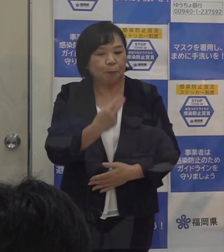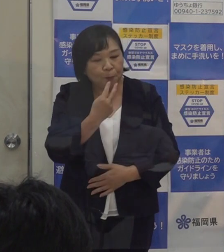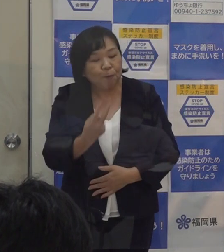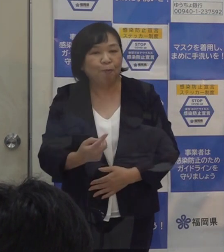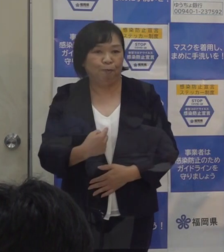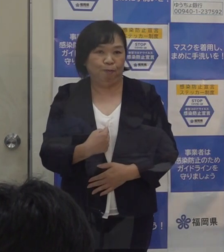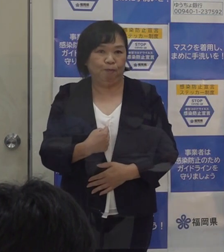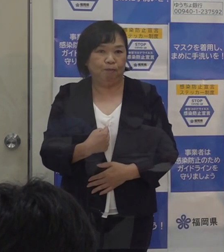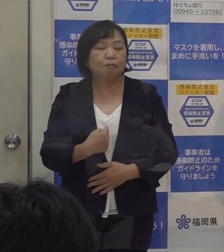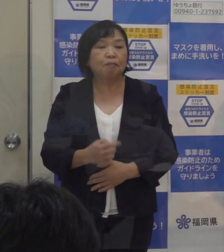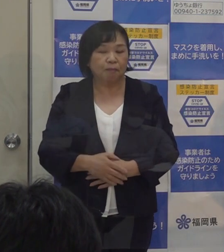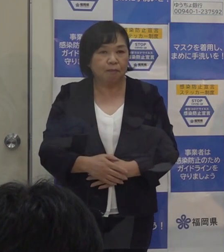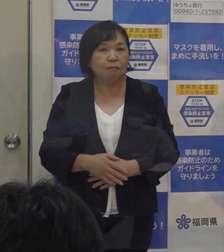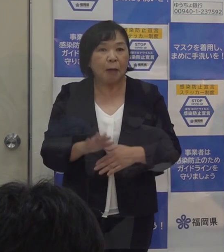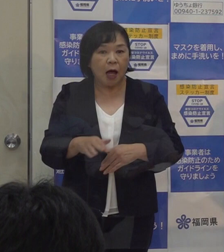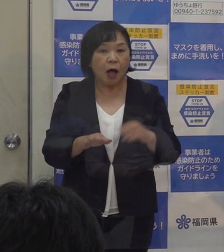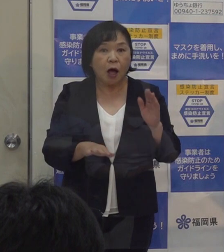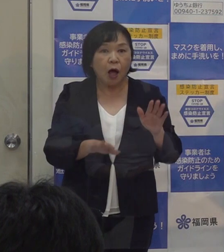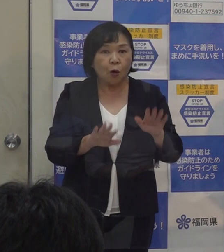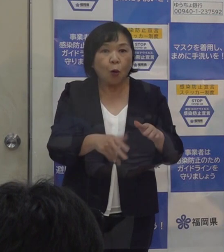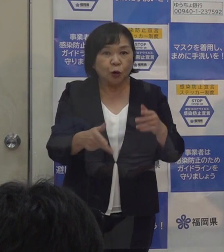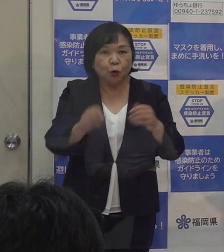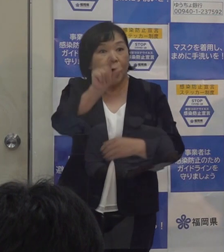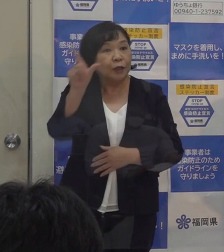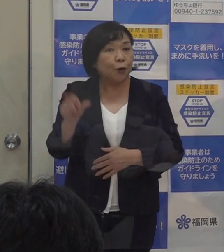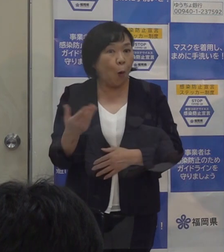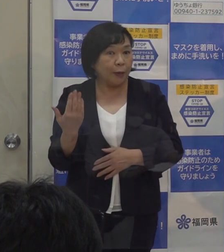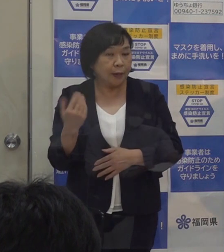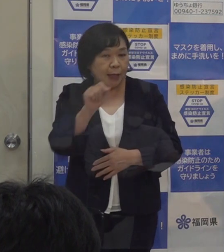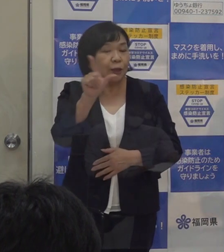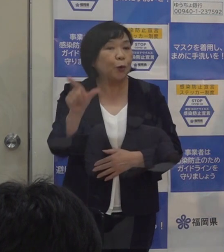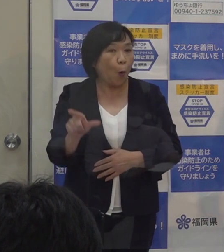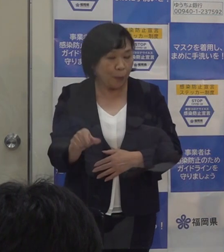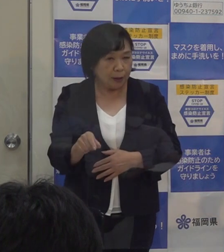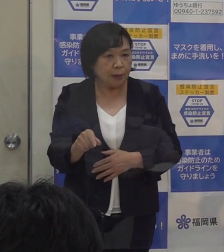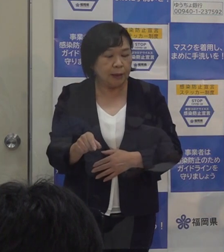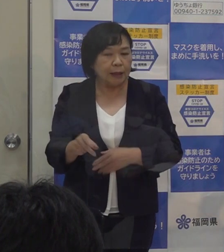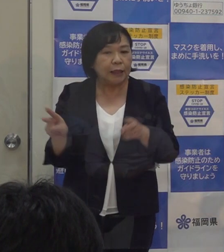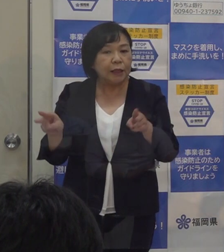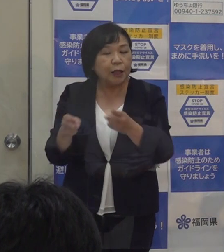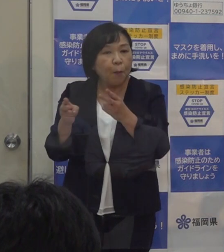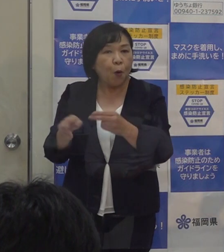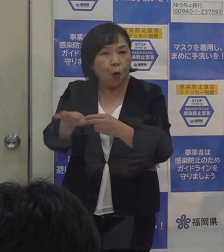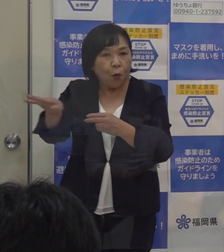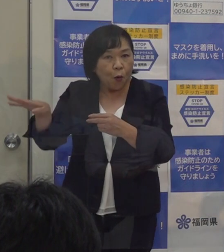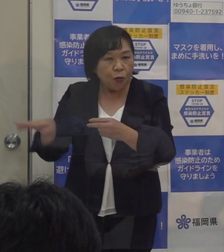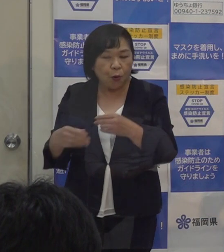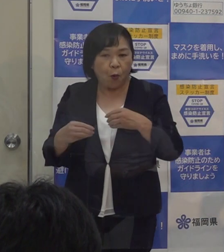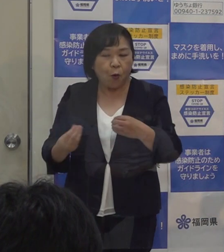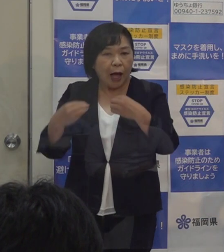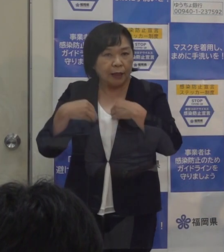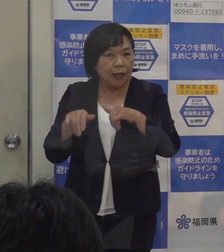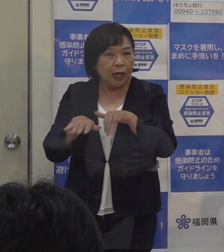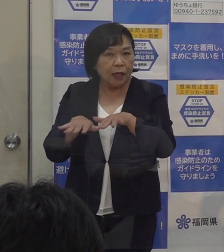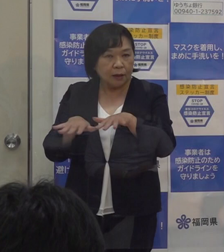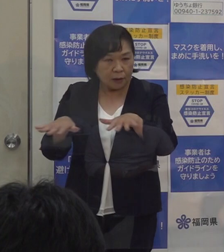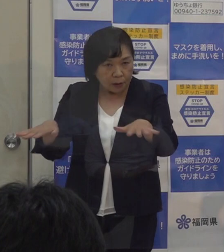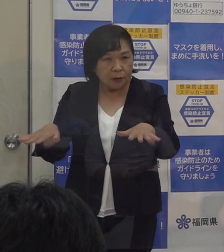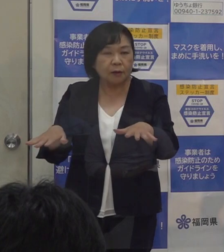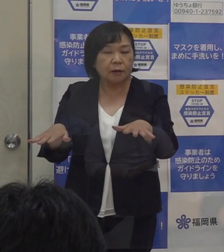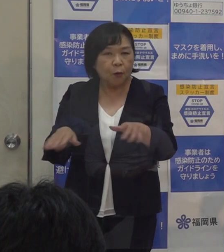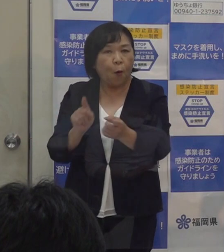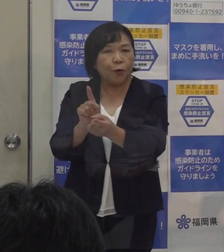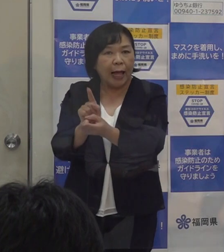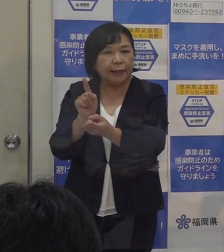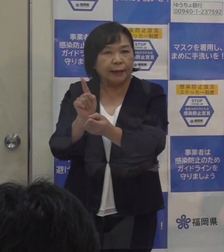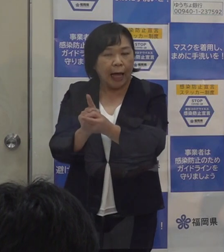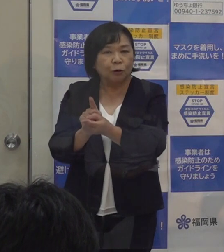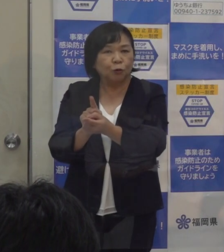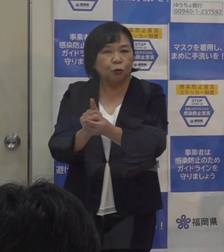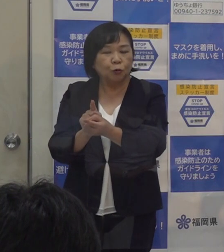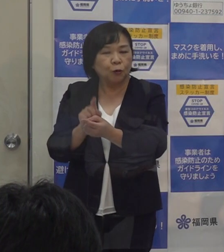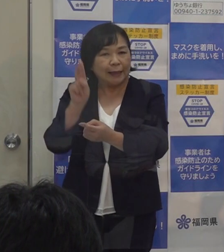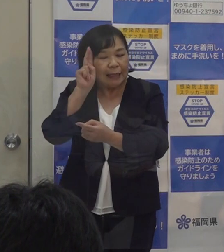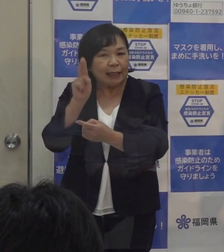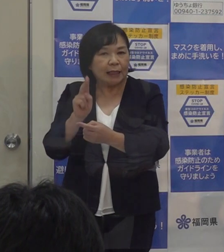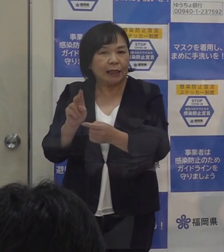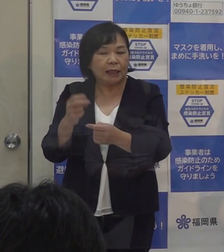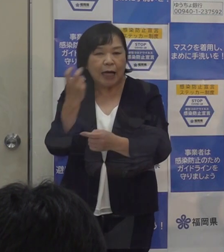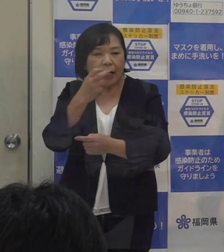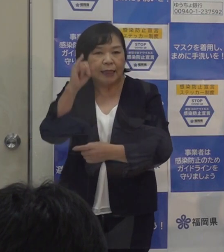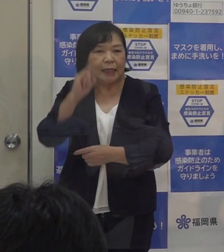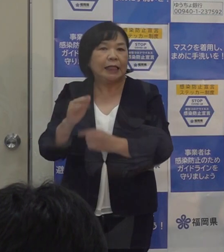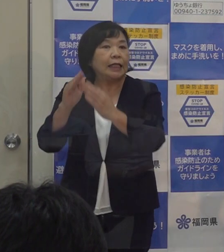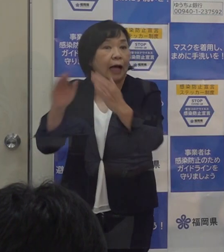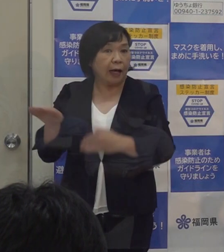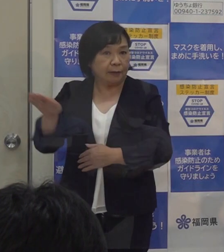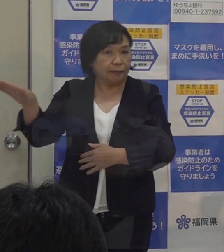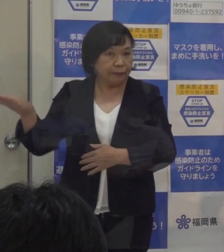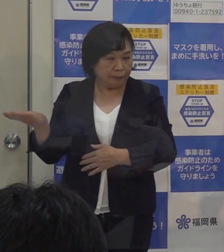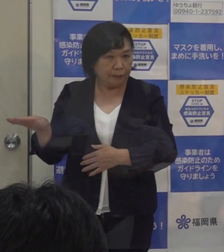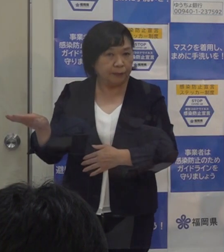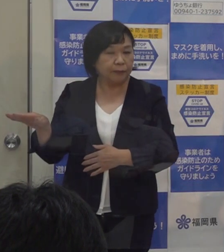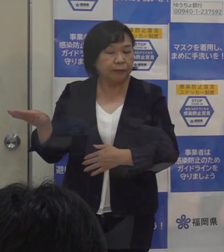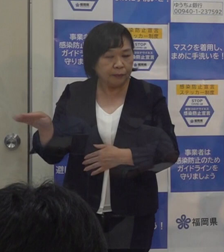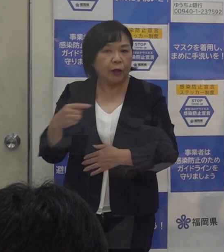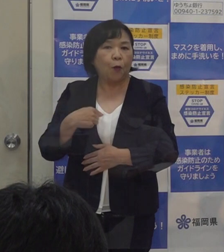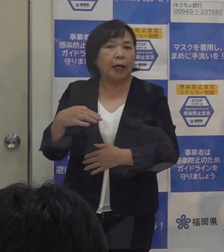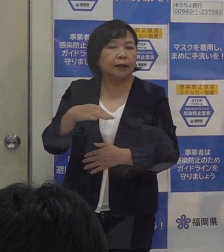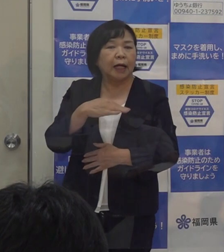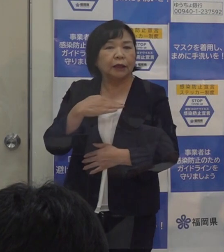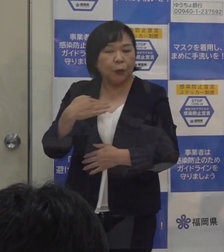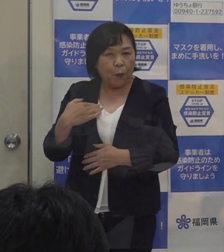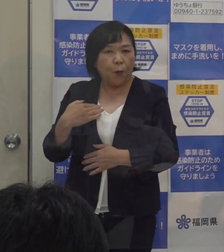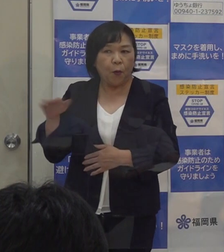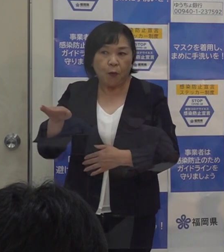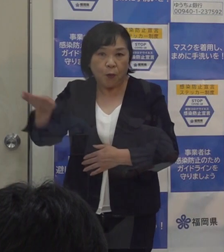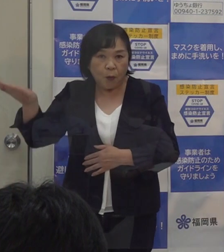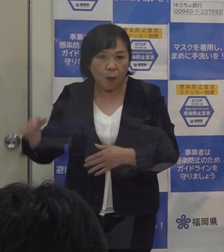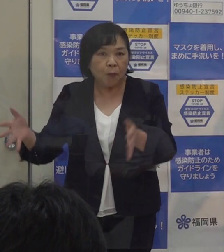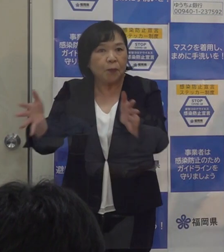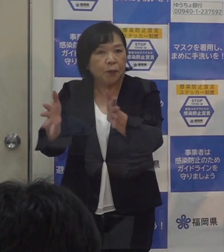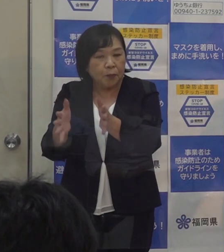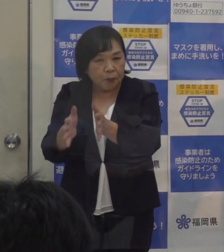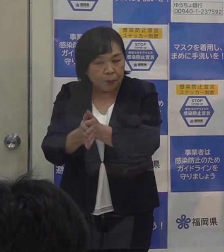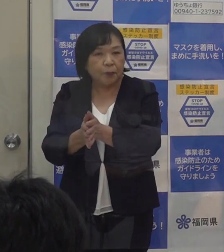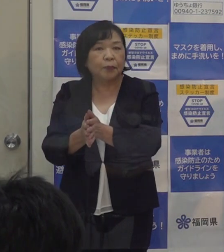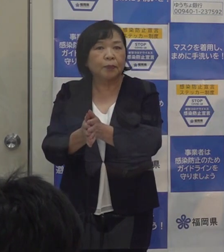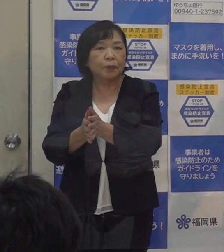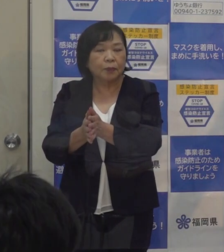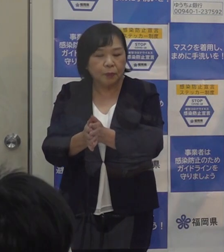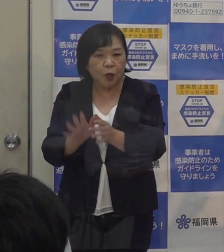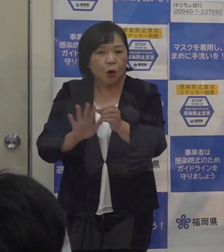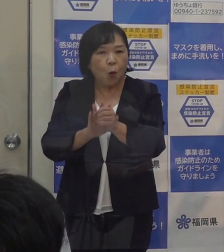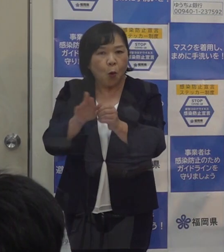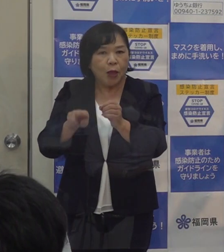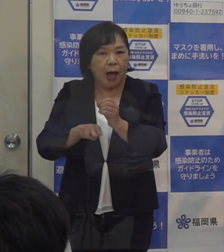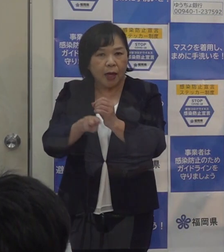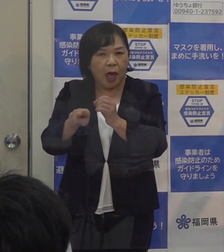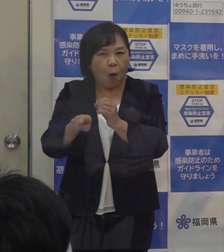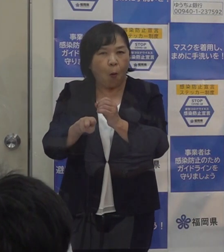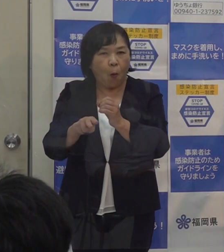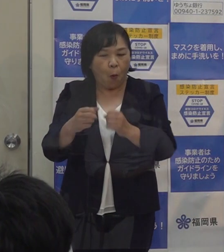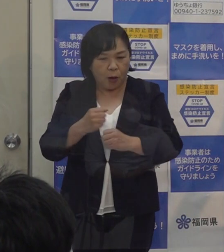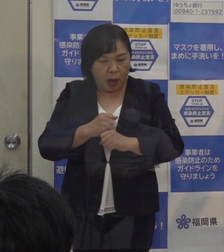また 今週の月曜日ですが 専門家で構成しております感染症危機管理対策委員会で専門家の皆さんからはこのコロナ警報を解除すること